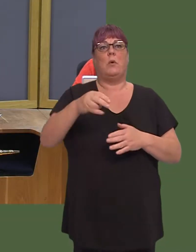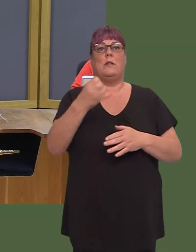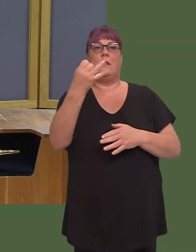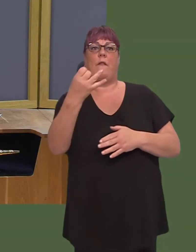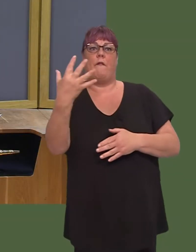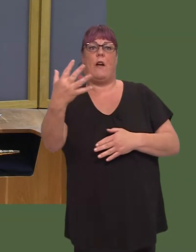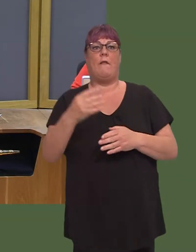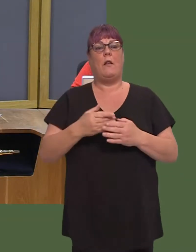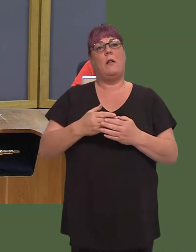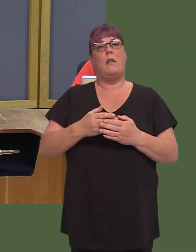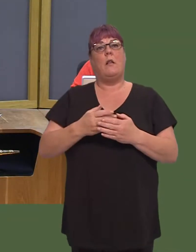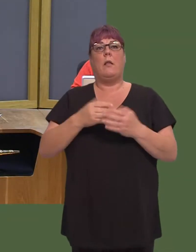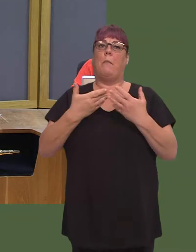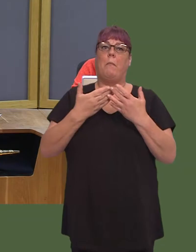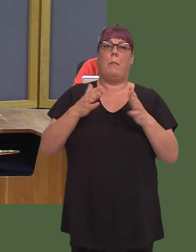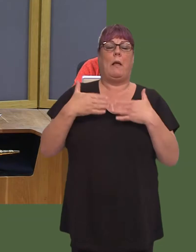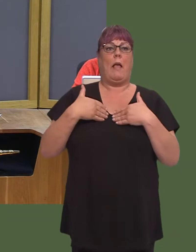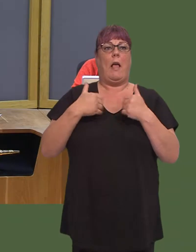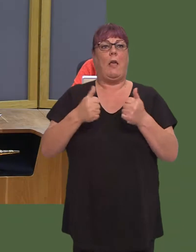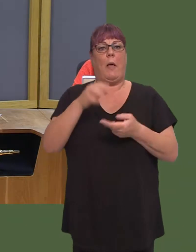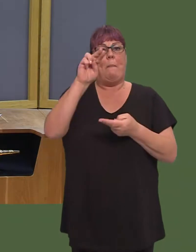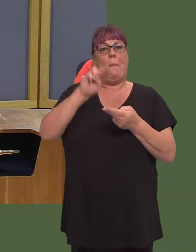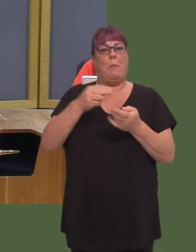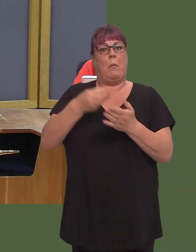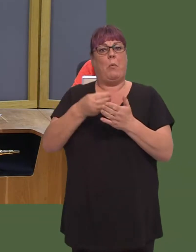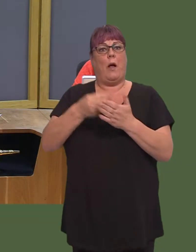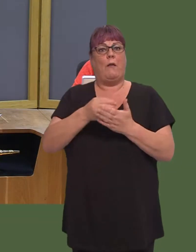corfforol. Ond, wrth gwrs, mae yna bobl sydd ag anghenion salwch meddylio hefyd, ac nid